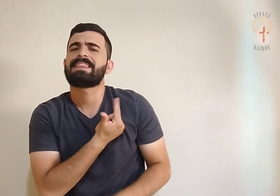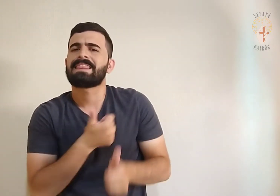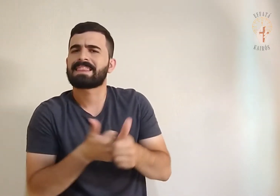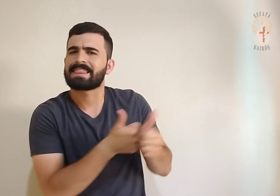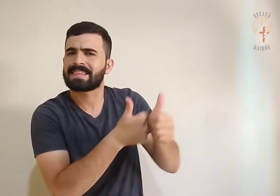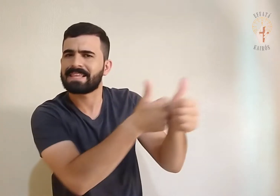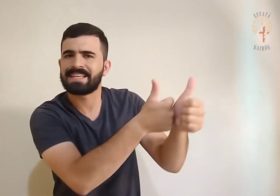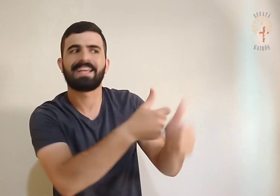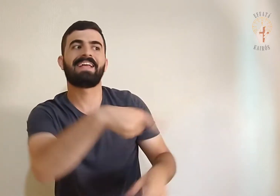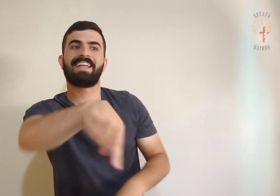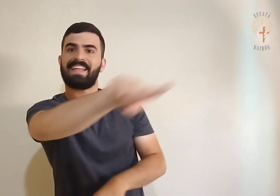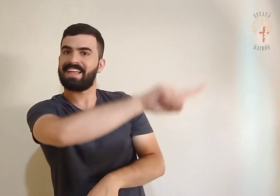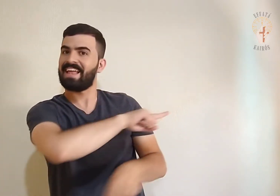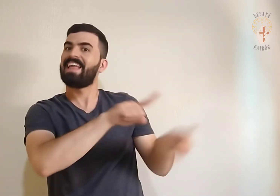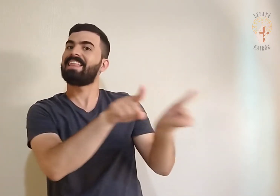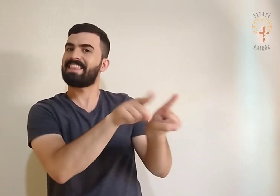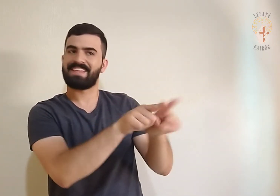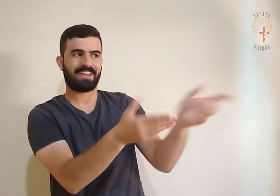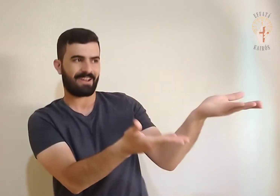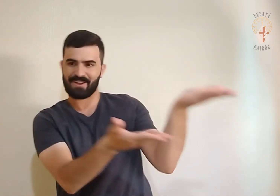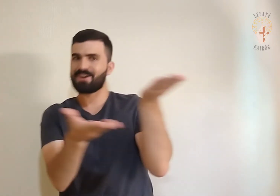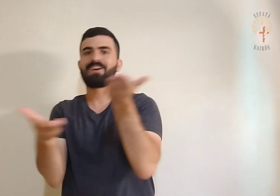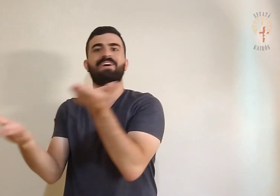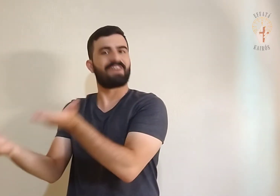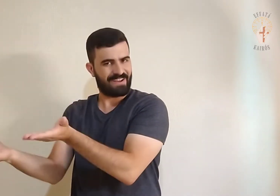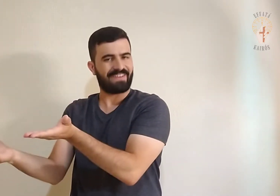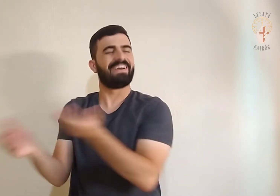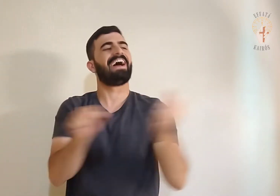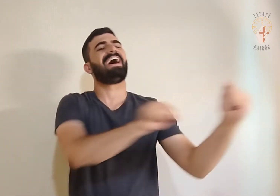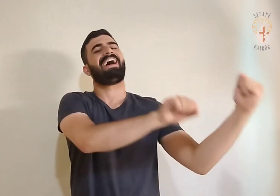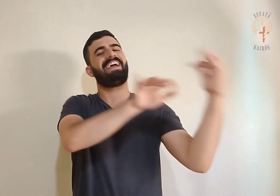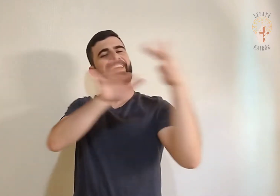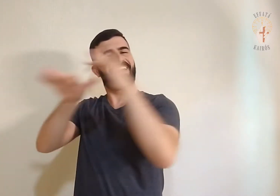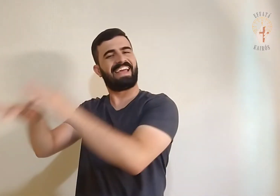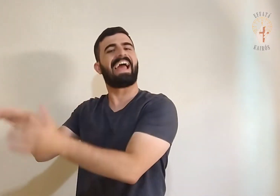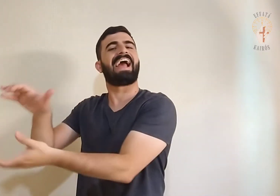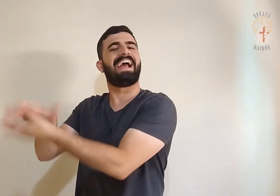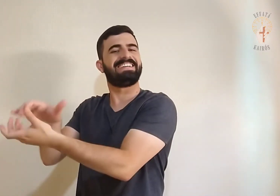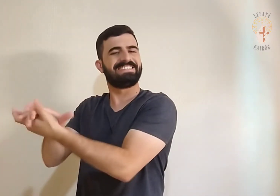2 - Também Jesus e seus discípulos tinham sido convidados para o casamento.